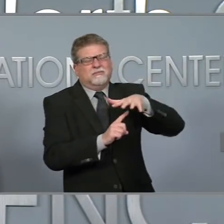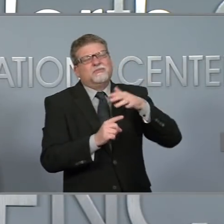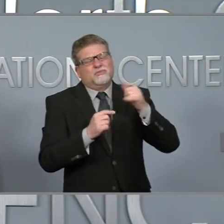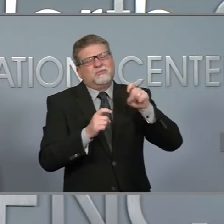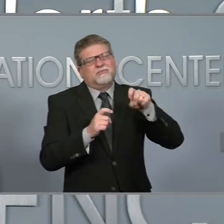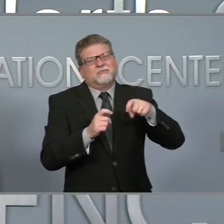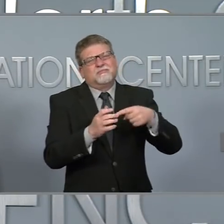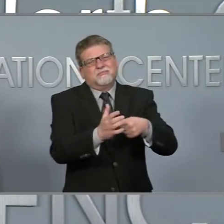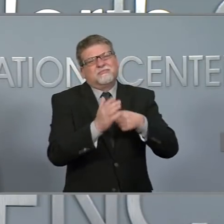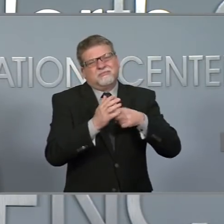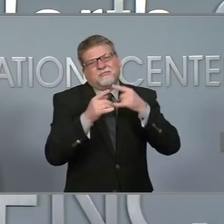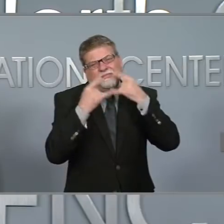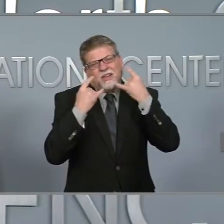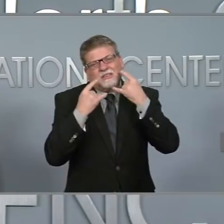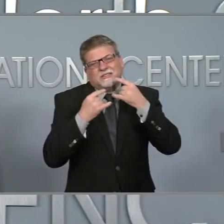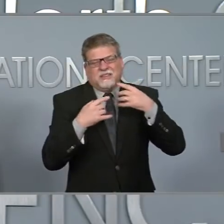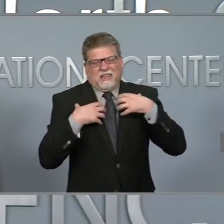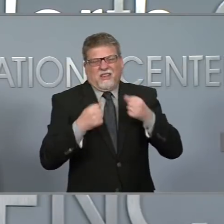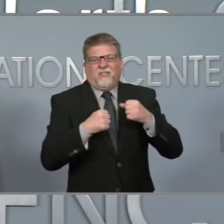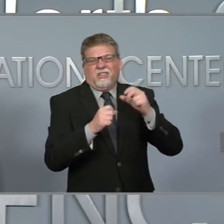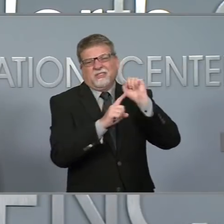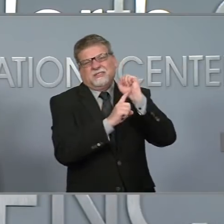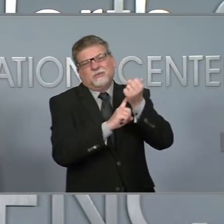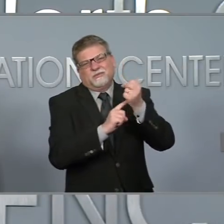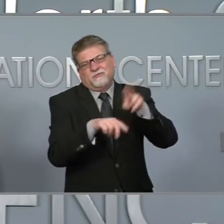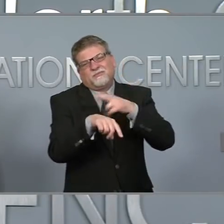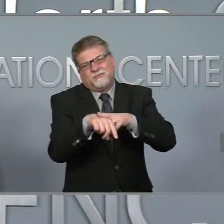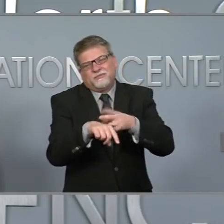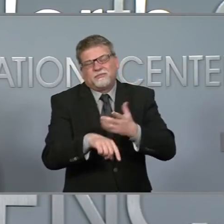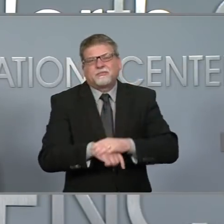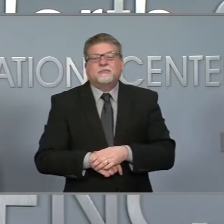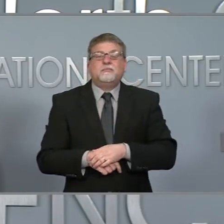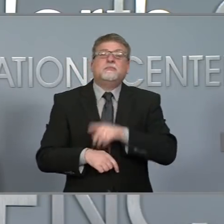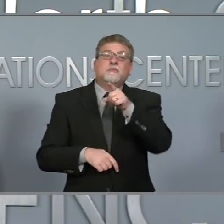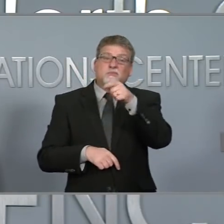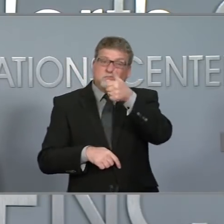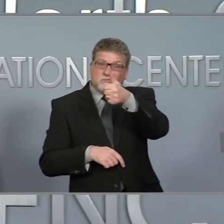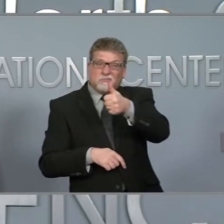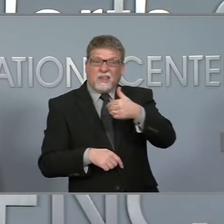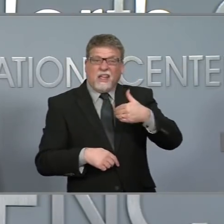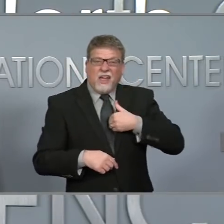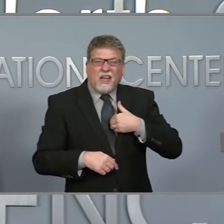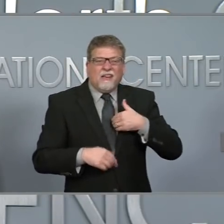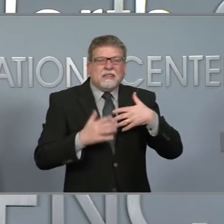programa de prueba. Los sitios de alto riesgo como los de cuidado a